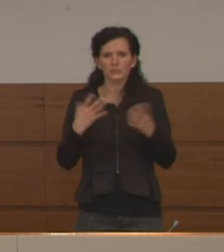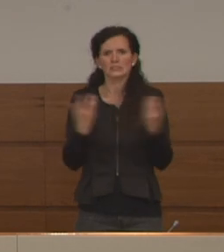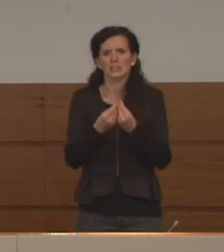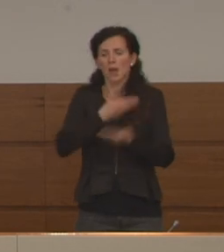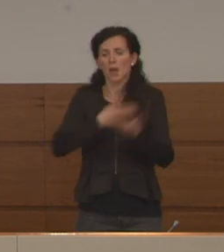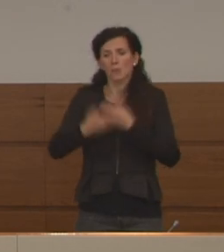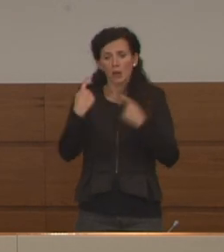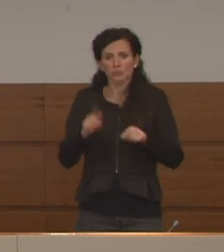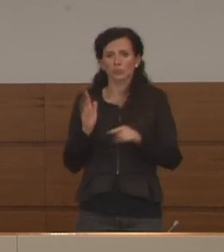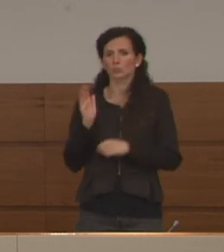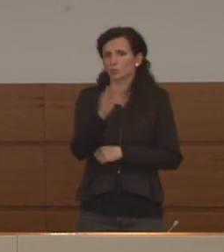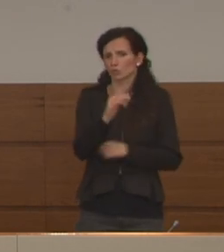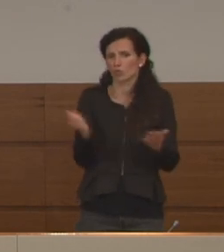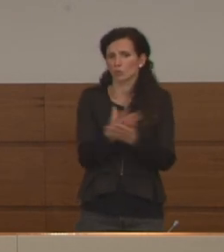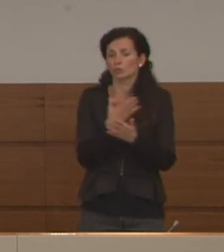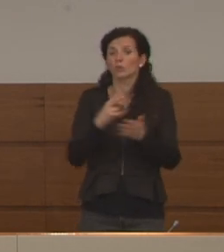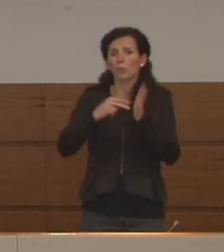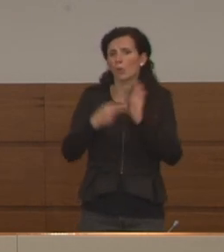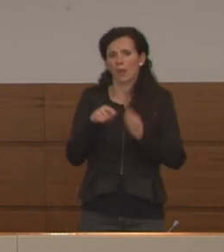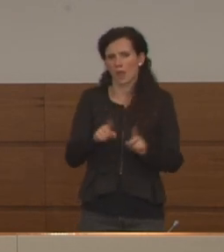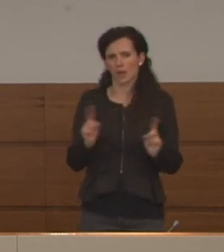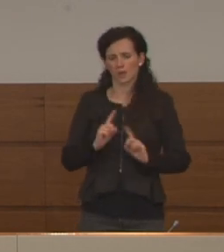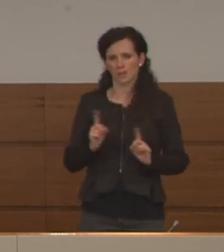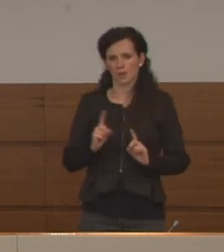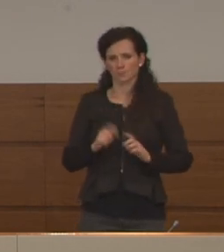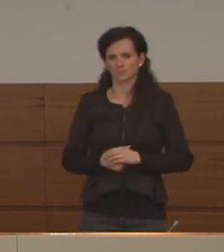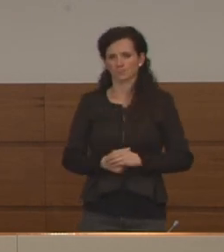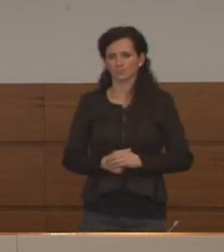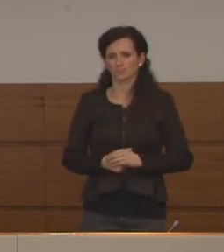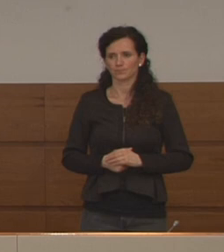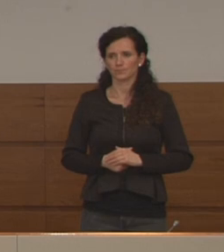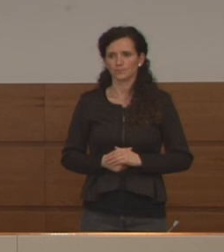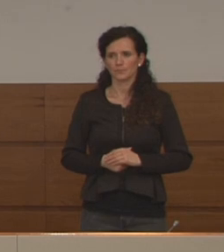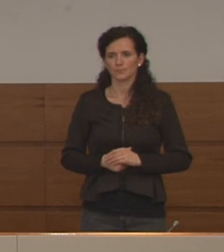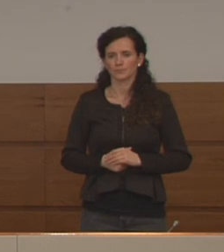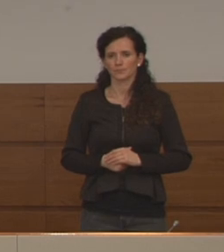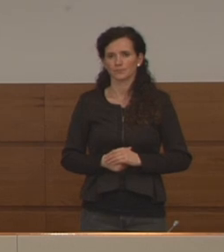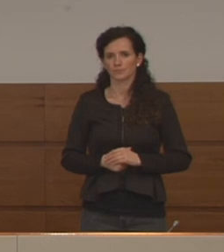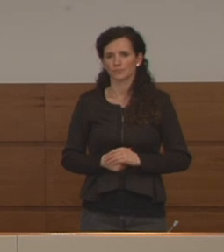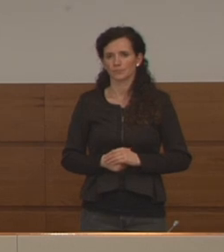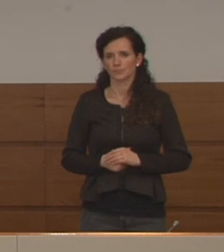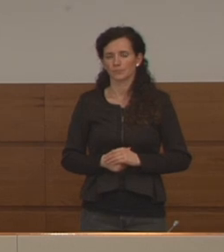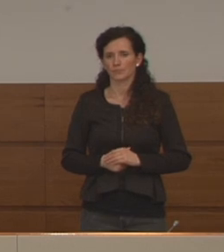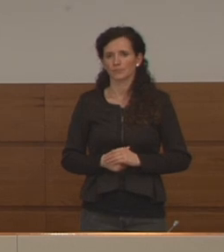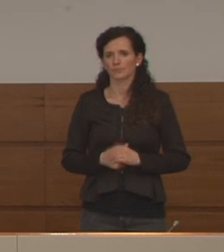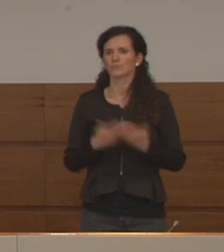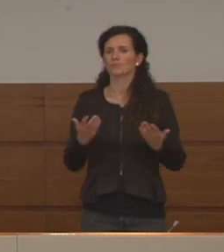non è assolutamente un problema. Esistono dichiarazioni di amicizia,